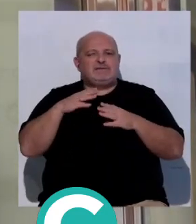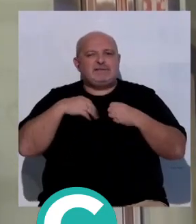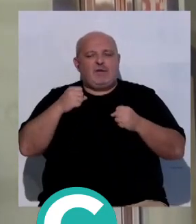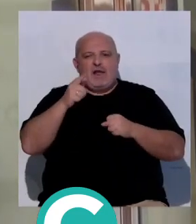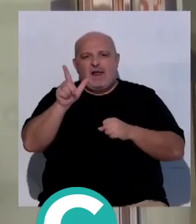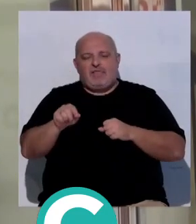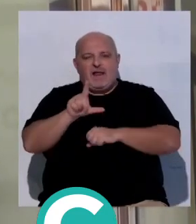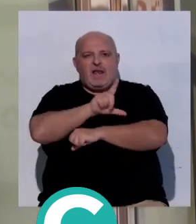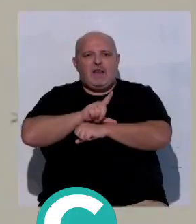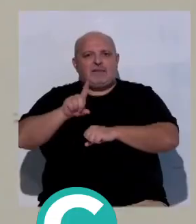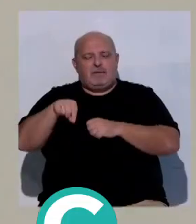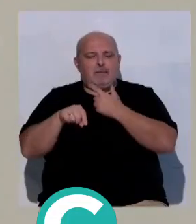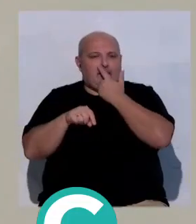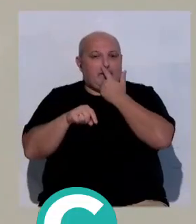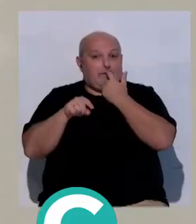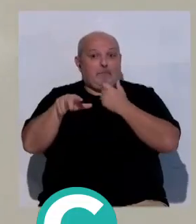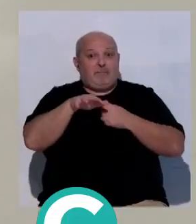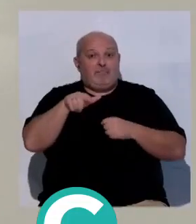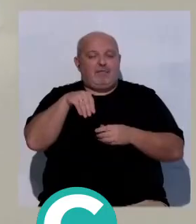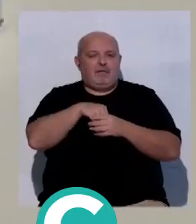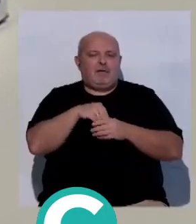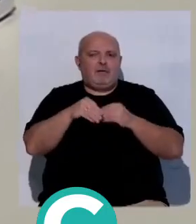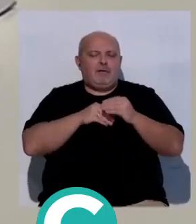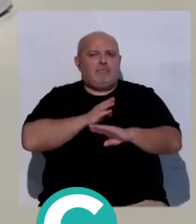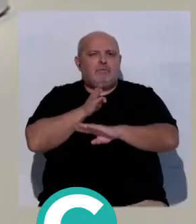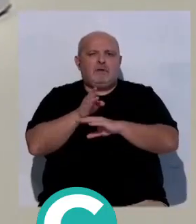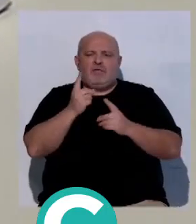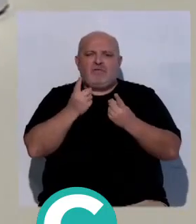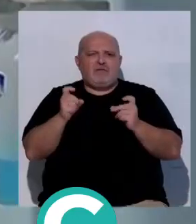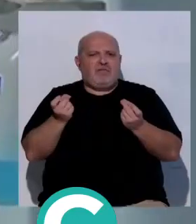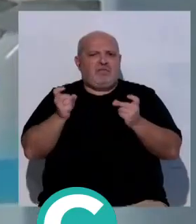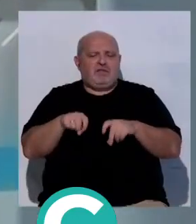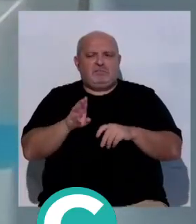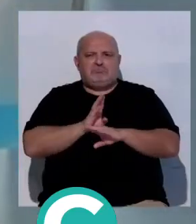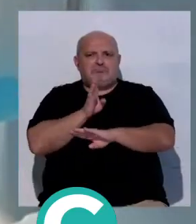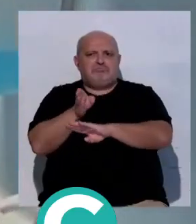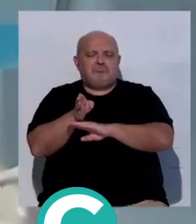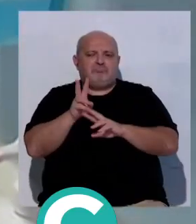y la línea en Estos espacios se podrá acudir sin cita de manera puntual conforme avanza la